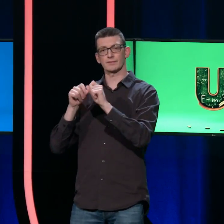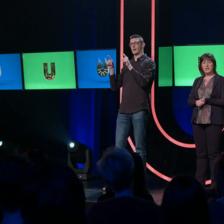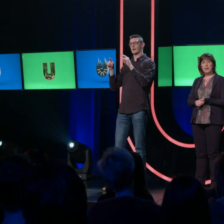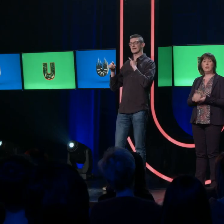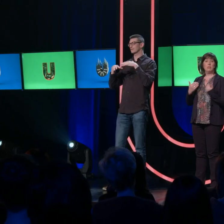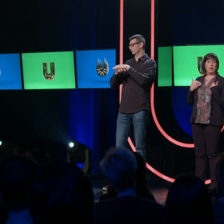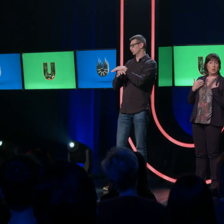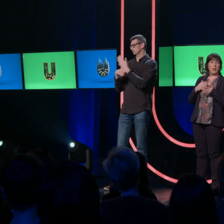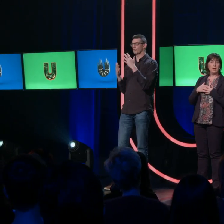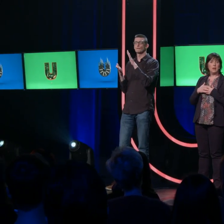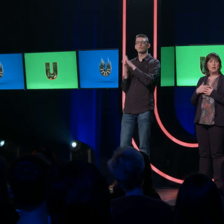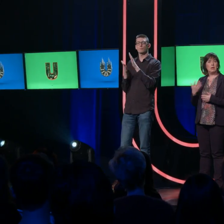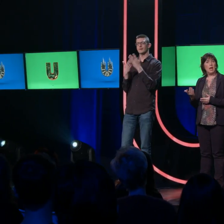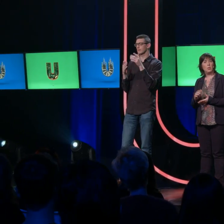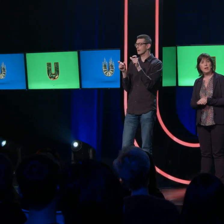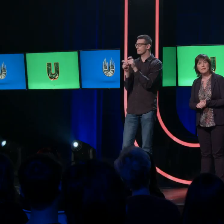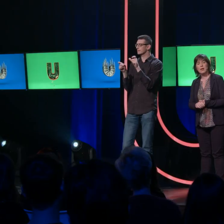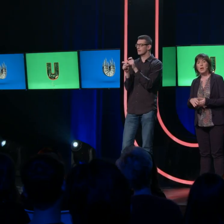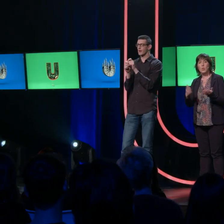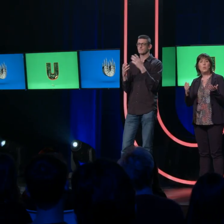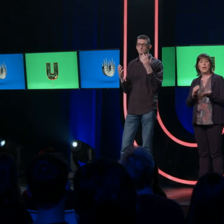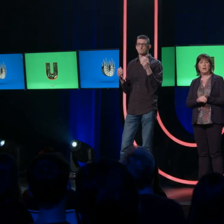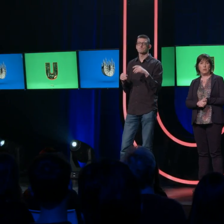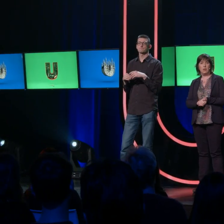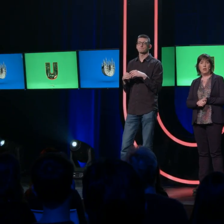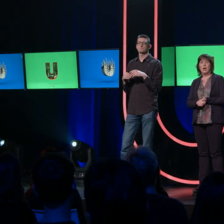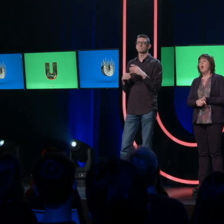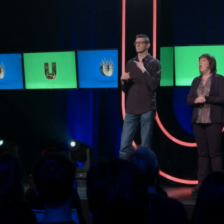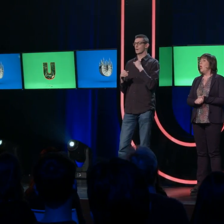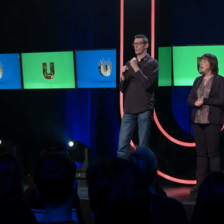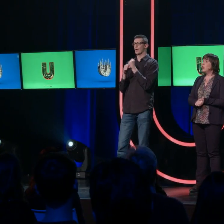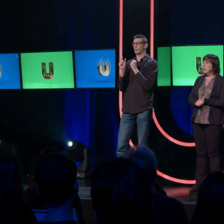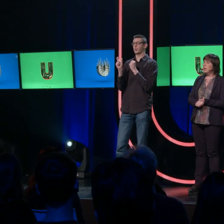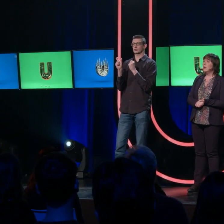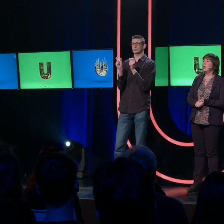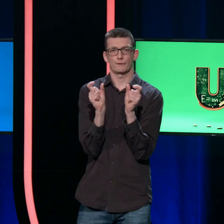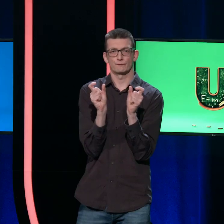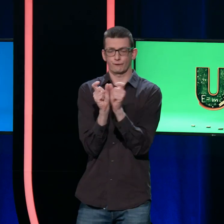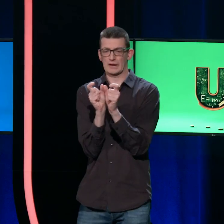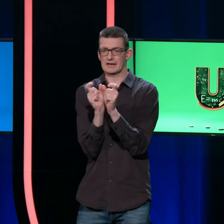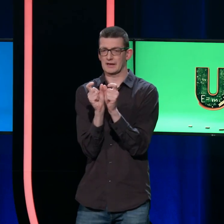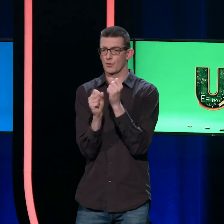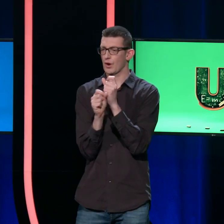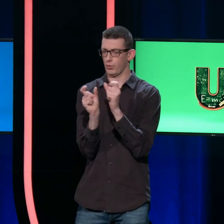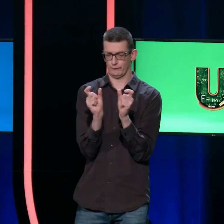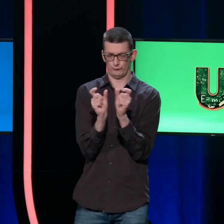We zeggen: ik werk, jij werkt en wij werken. Ook sommige werkwoordgebaren